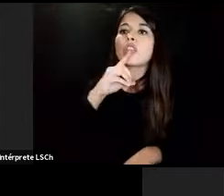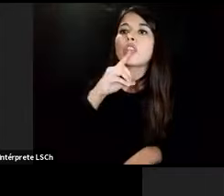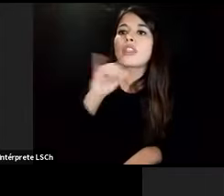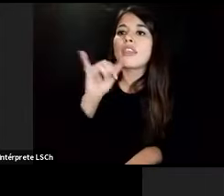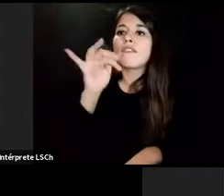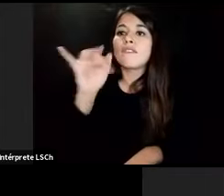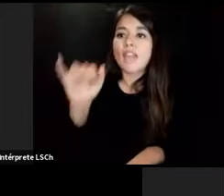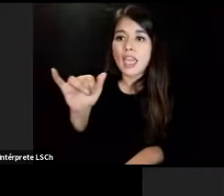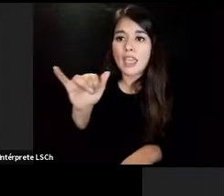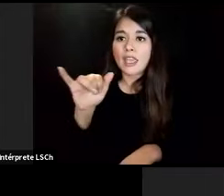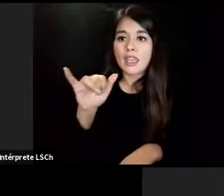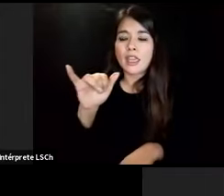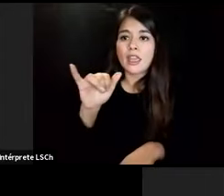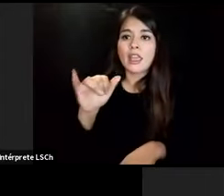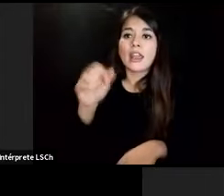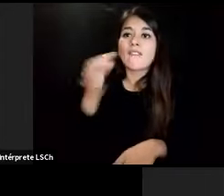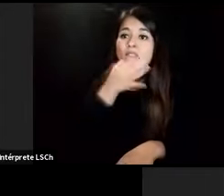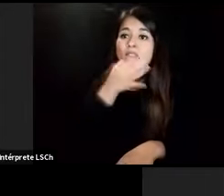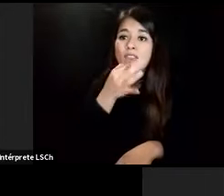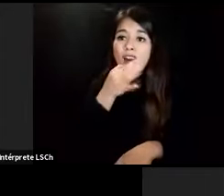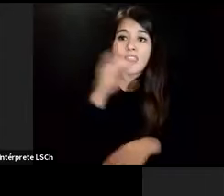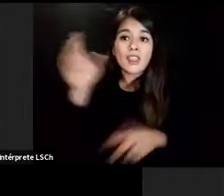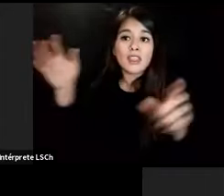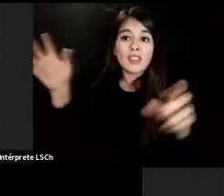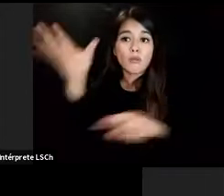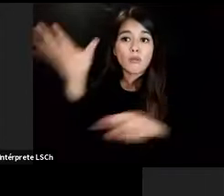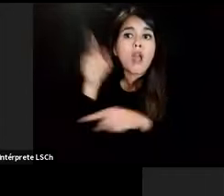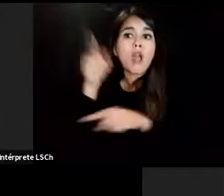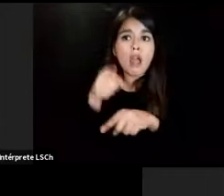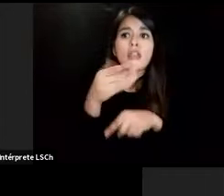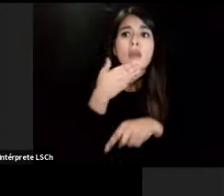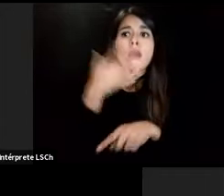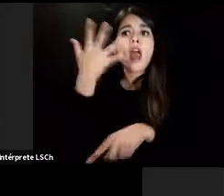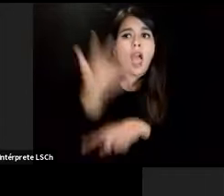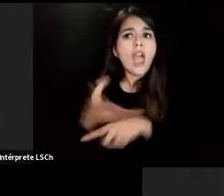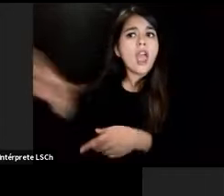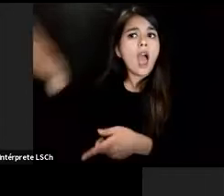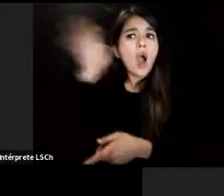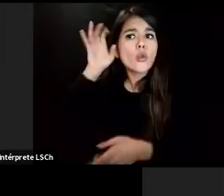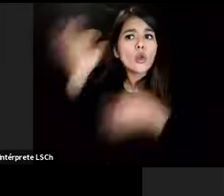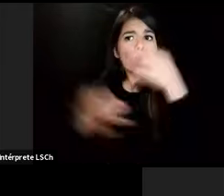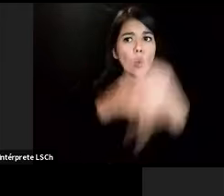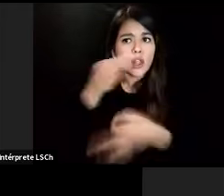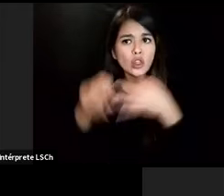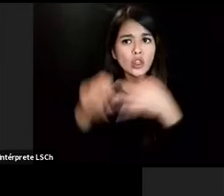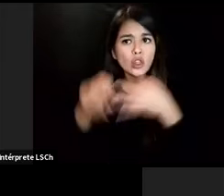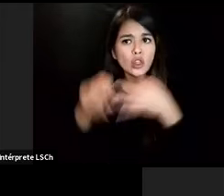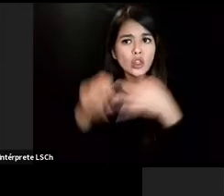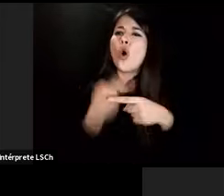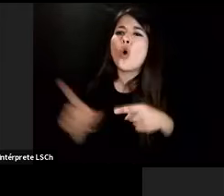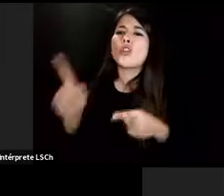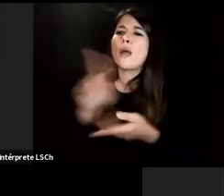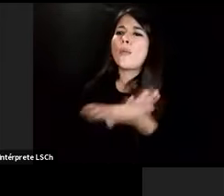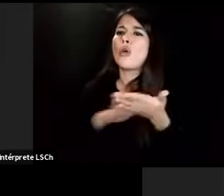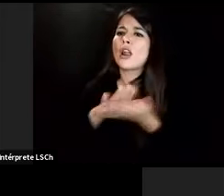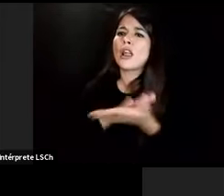ahí también se pueden encontrar audio cuentos, audiolibros, incluso en plataformas o en sitios como youtube,